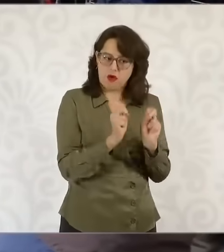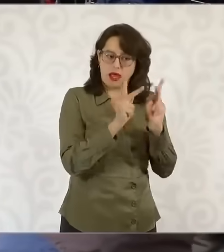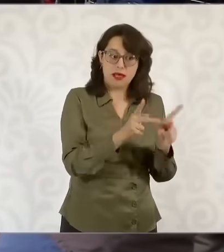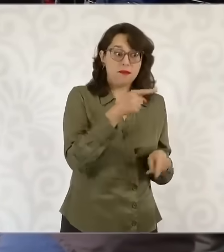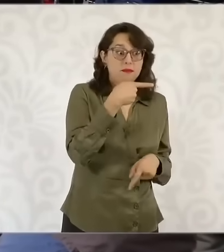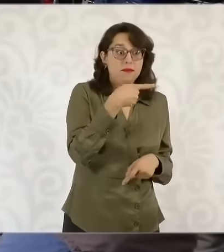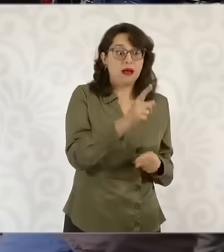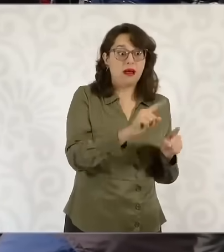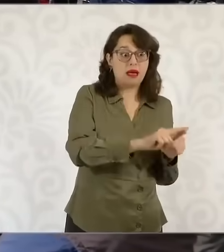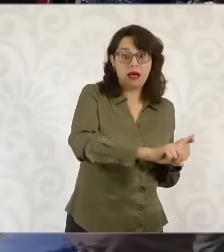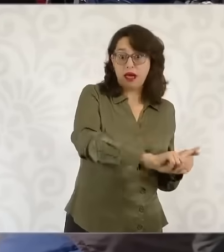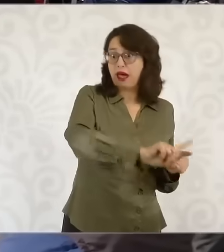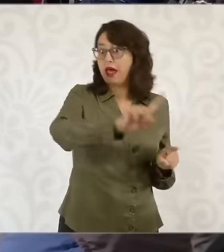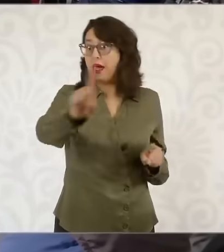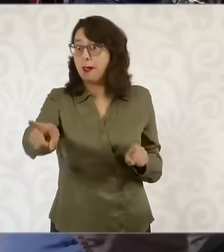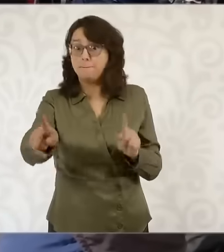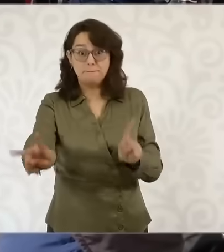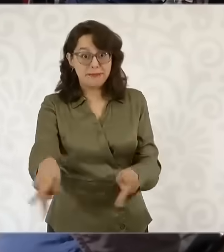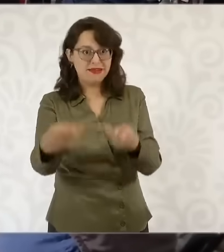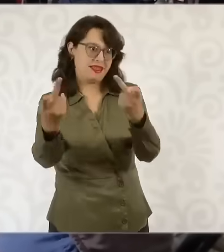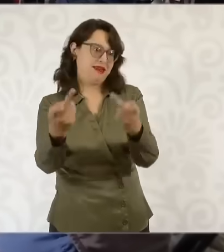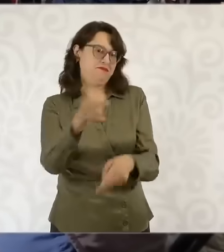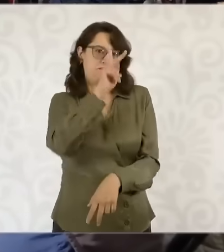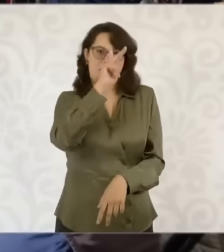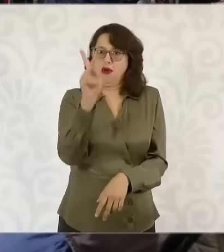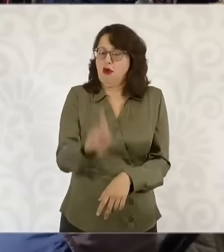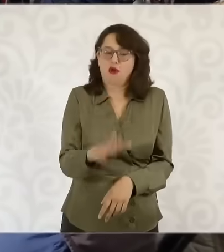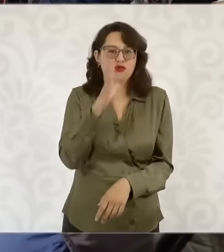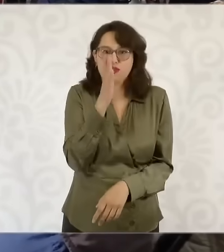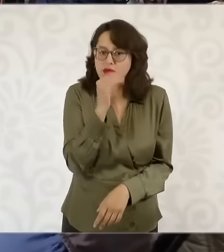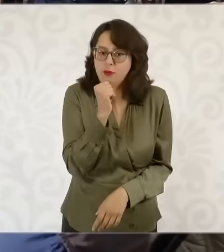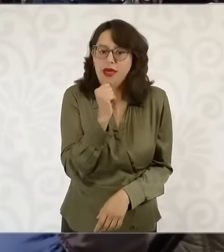Sin embargo, para darle la vuelta a la Constitución empezaron a generar estas sociedades